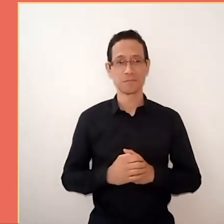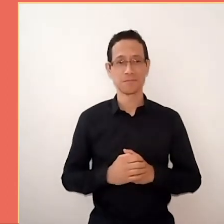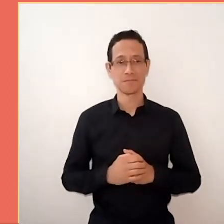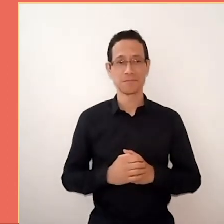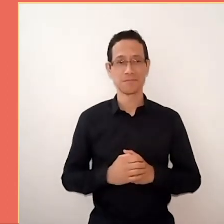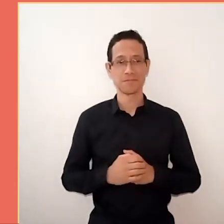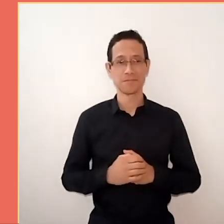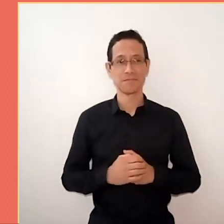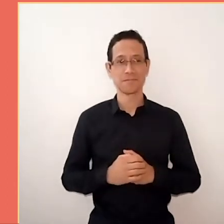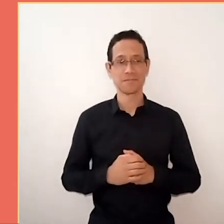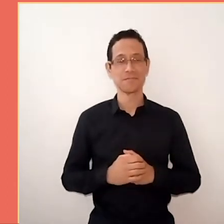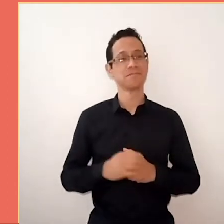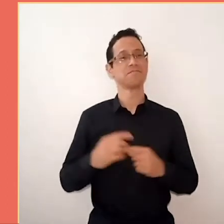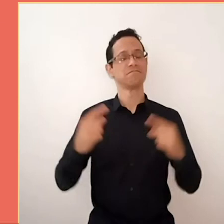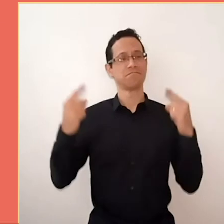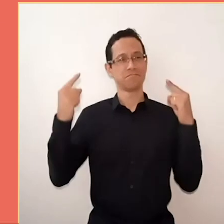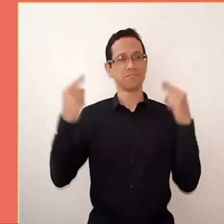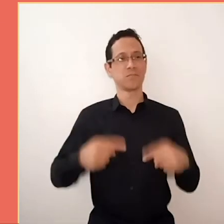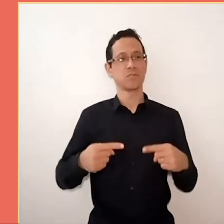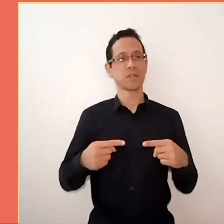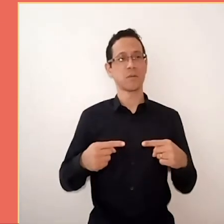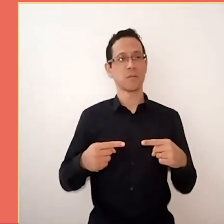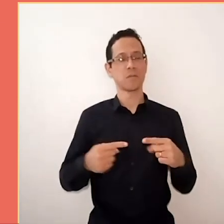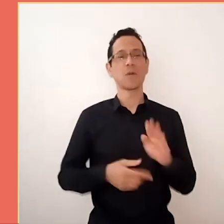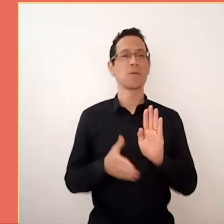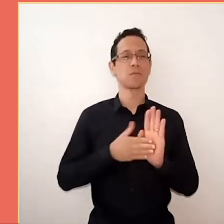essa oposição, ou seja, essa proposta que está aí,